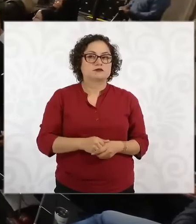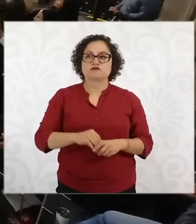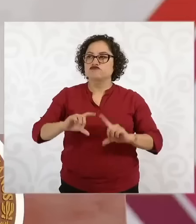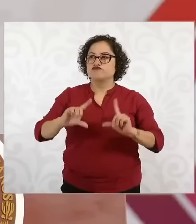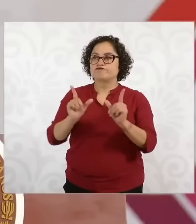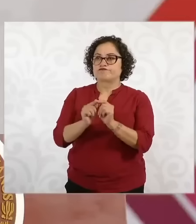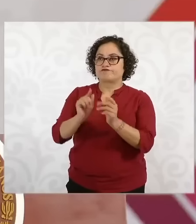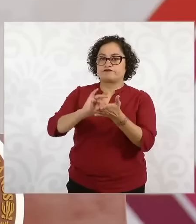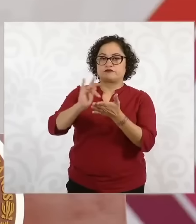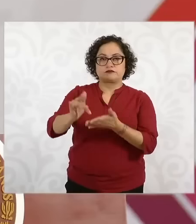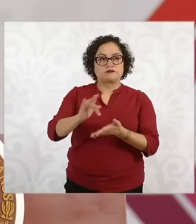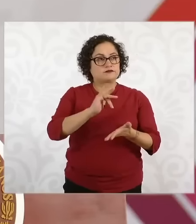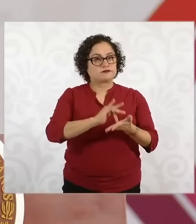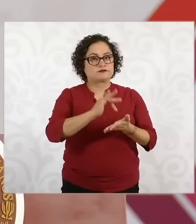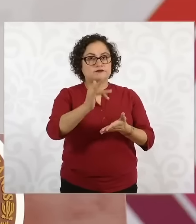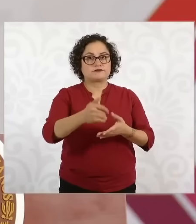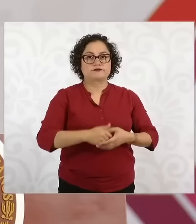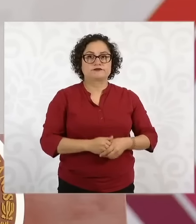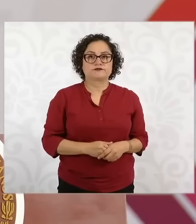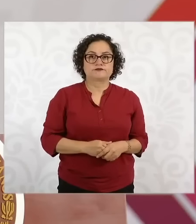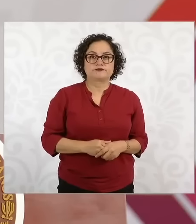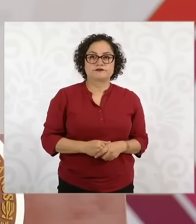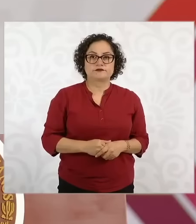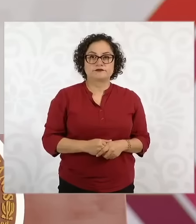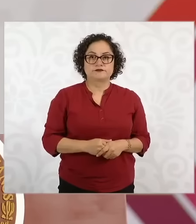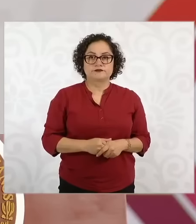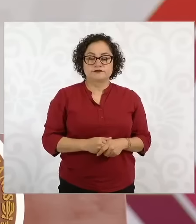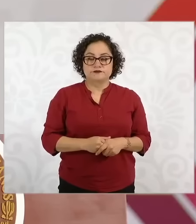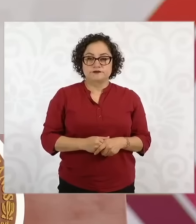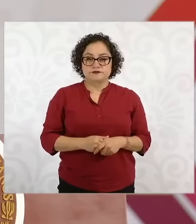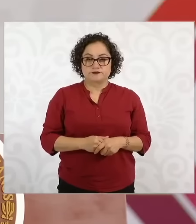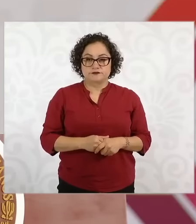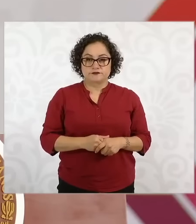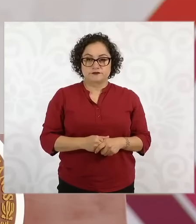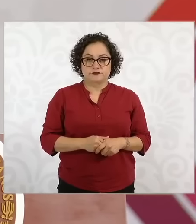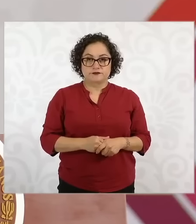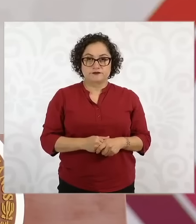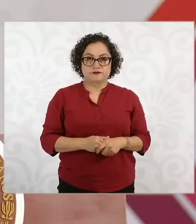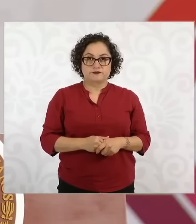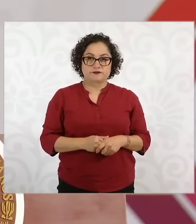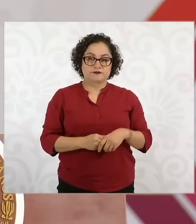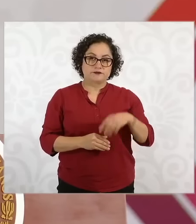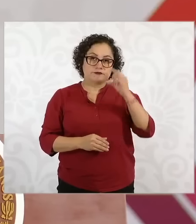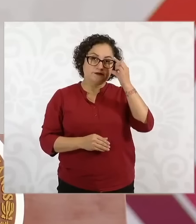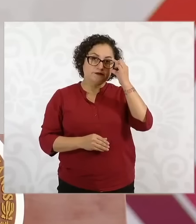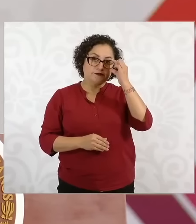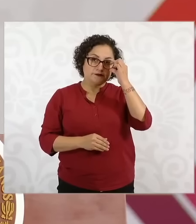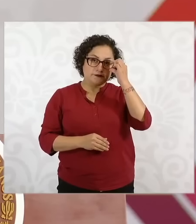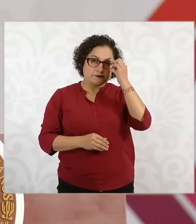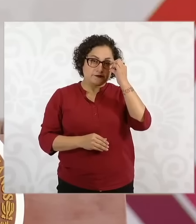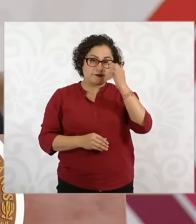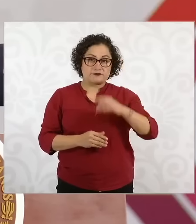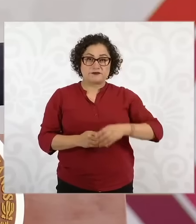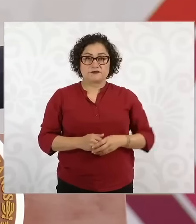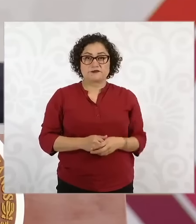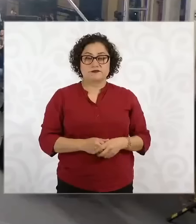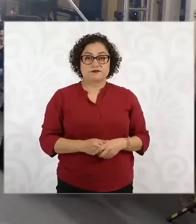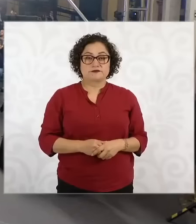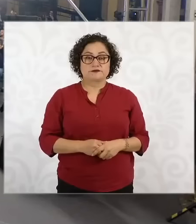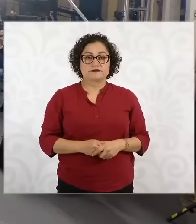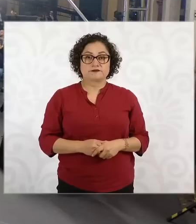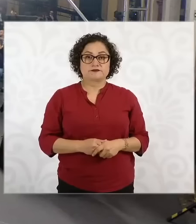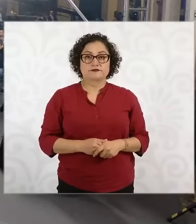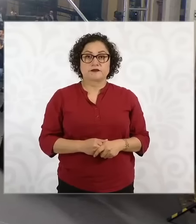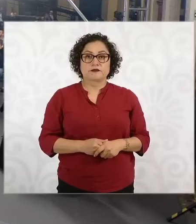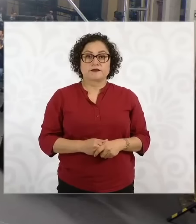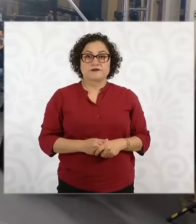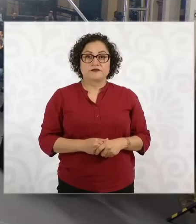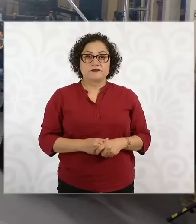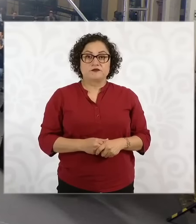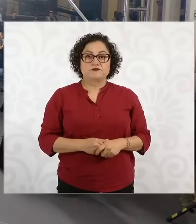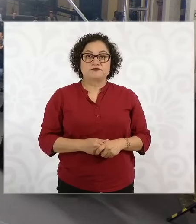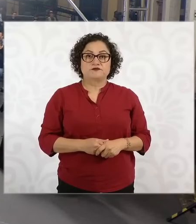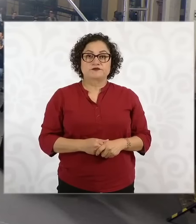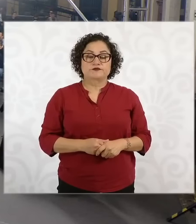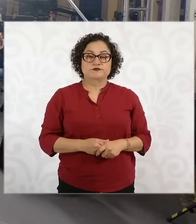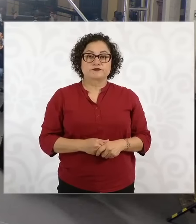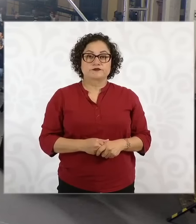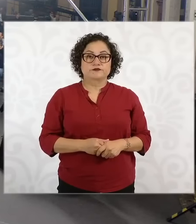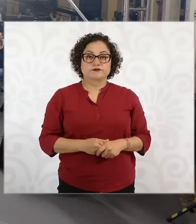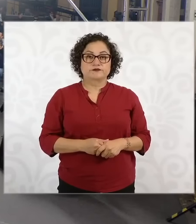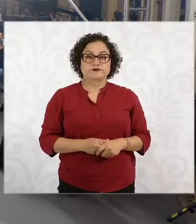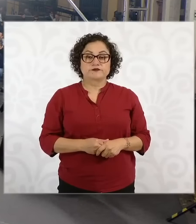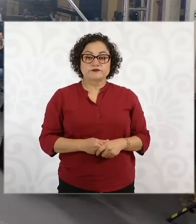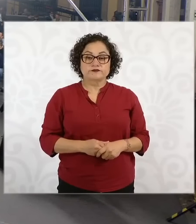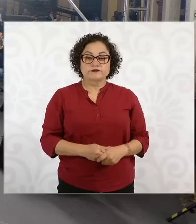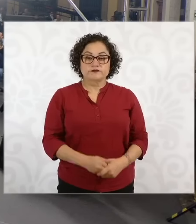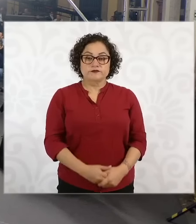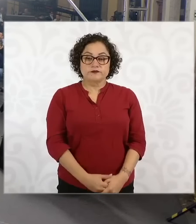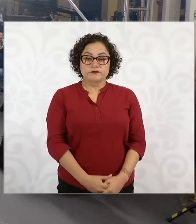Vamos de este lado. Este, a ver, ¿quién más? ¿Quién más? ¿Quién más? E, a ver, la compañera.